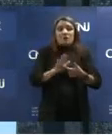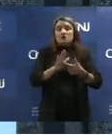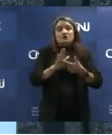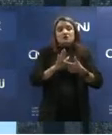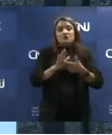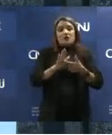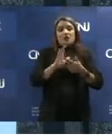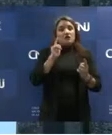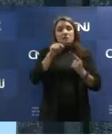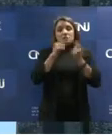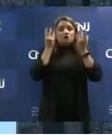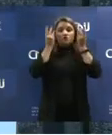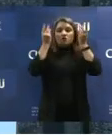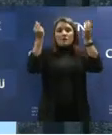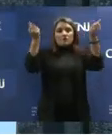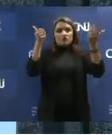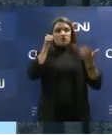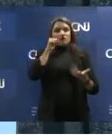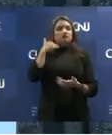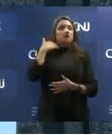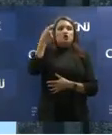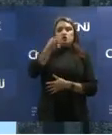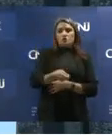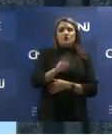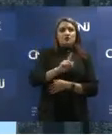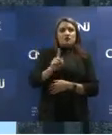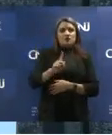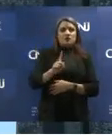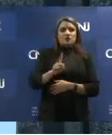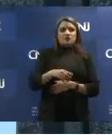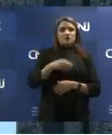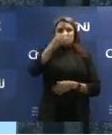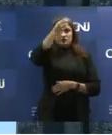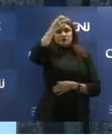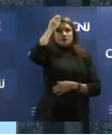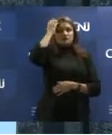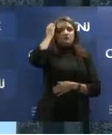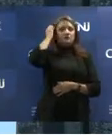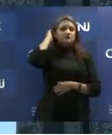e contou ela ainda de maneira negativa, com